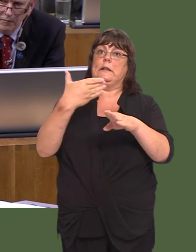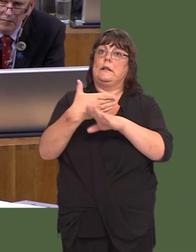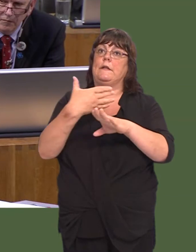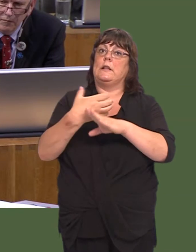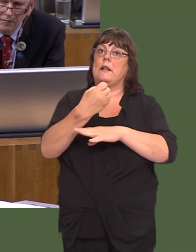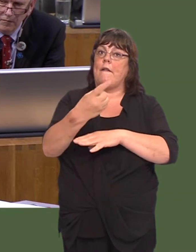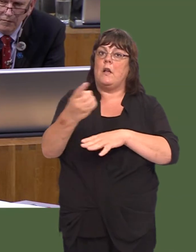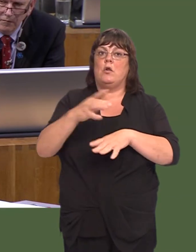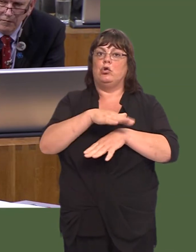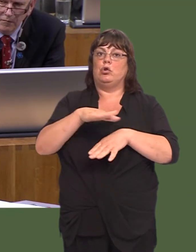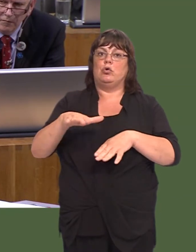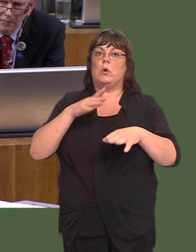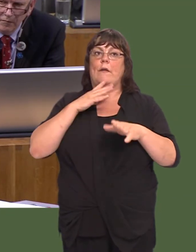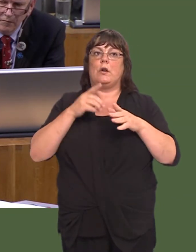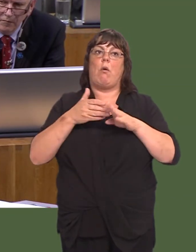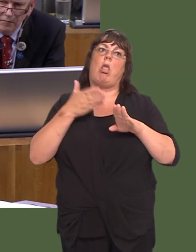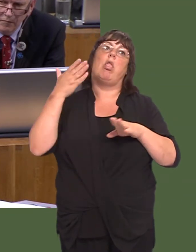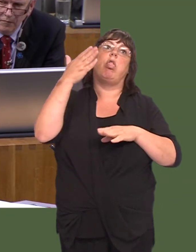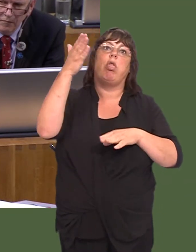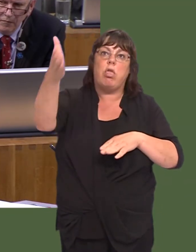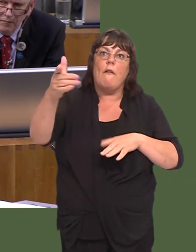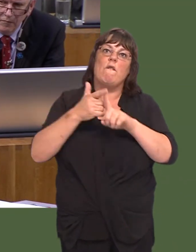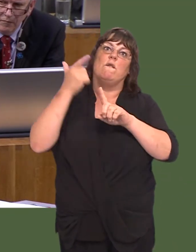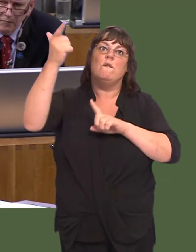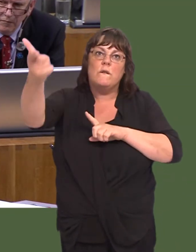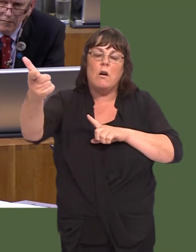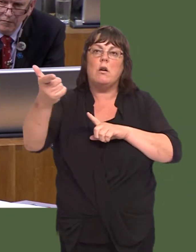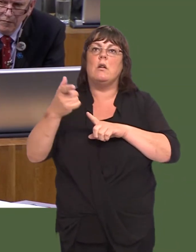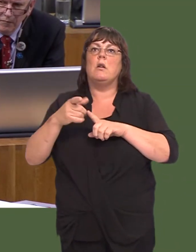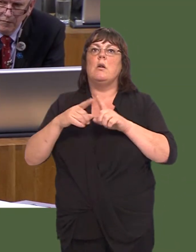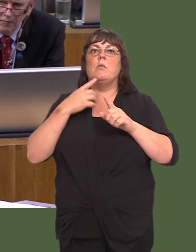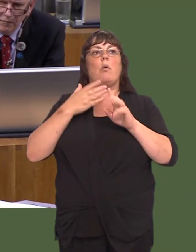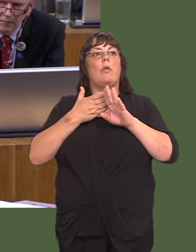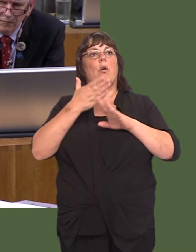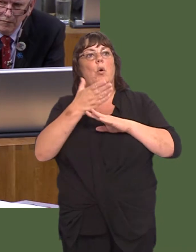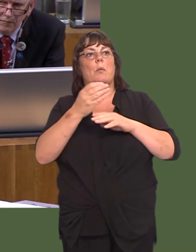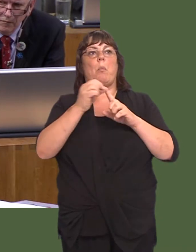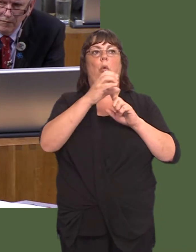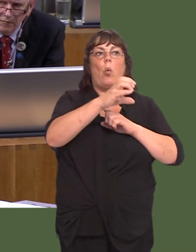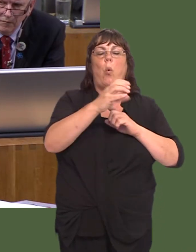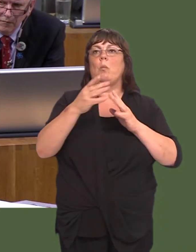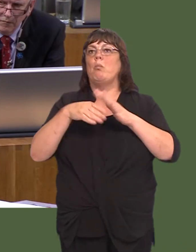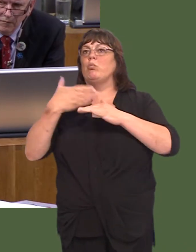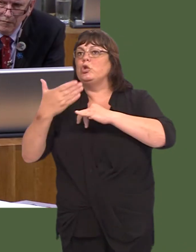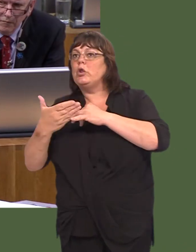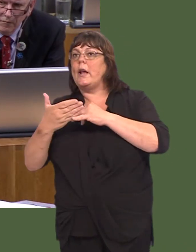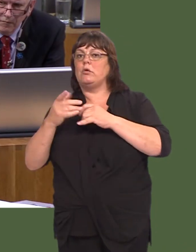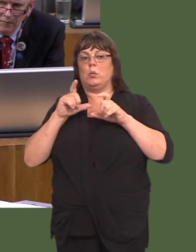Mae hynnyín un ffordd, wrth gwrs, i sicrhau bod plant yn cael mynediad mewn i awyrgylch